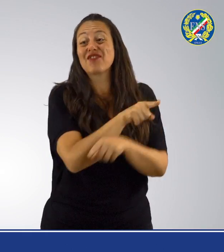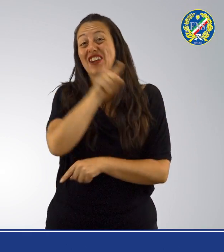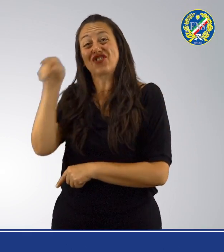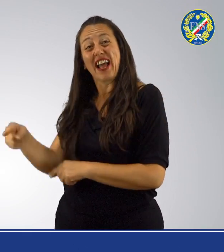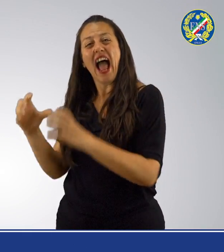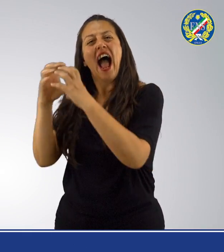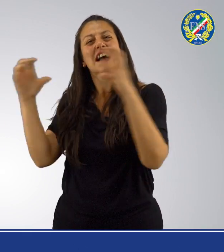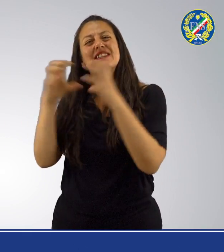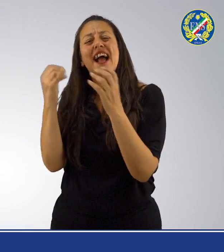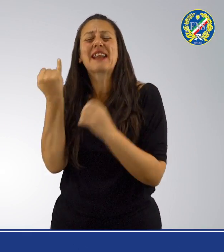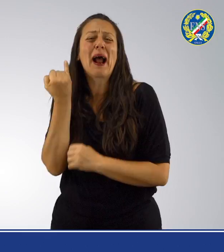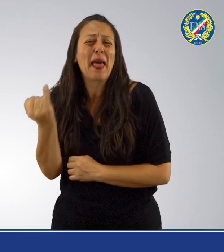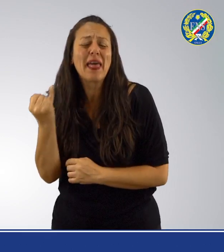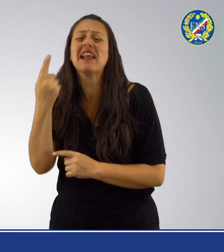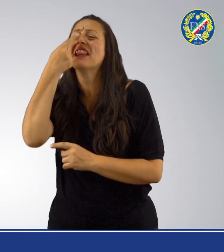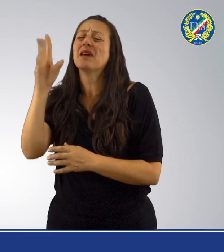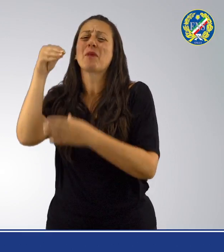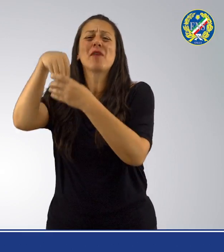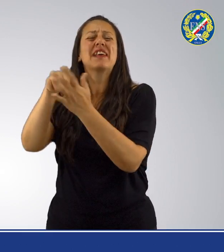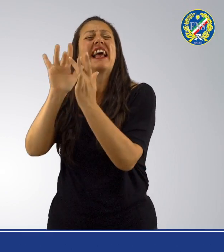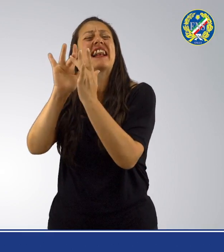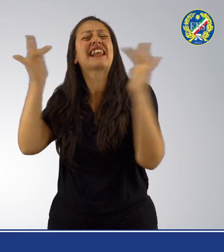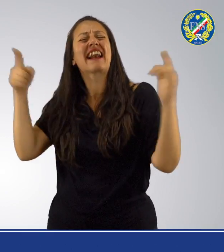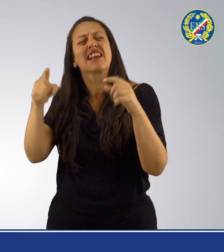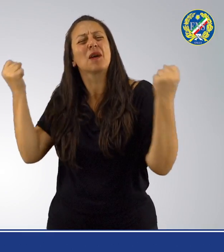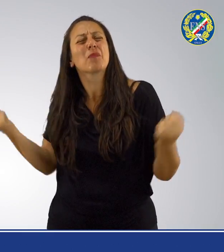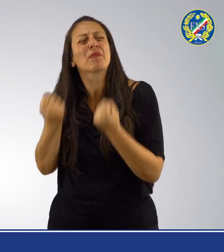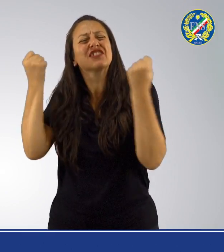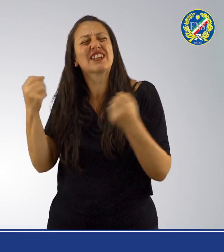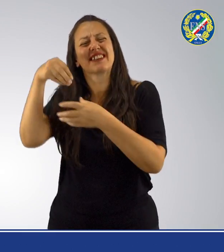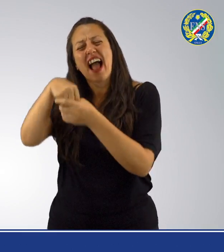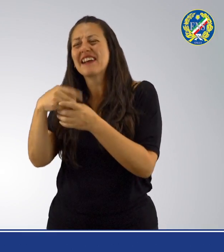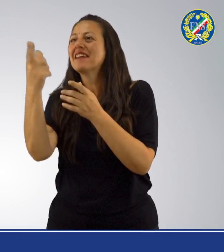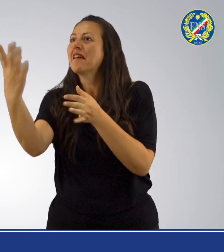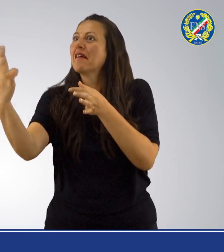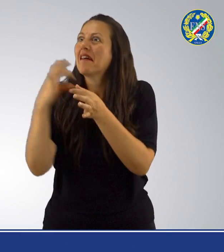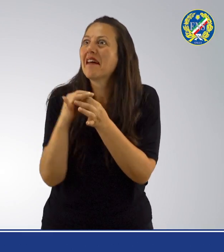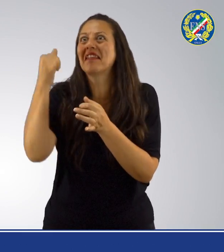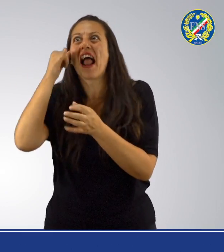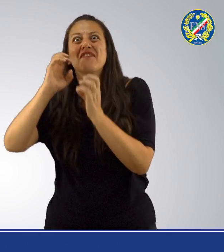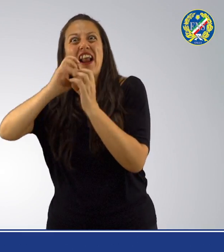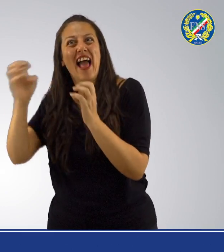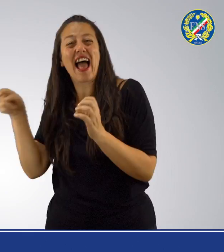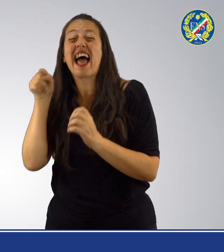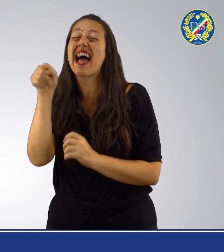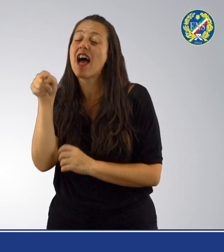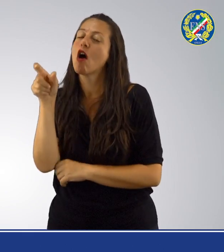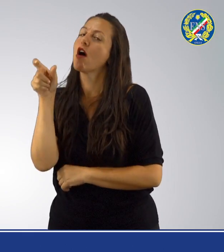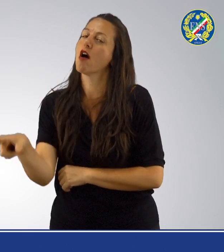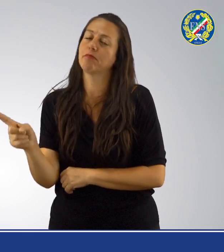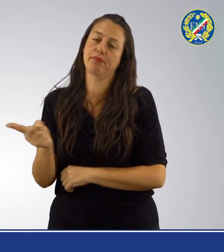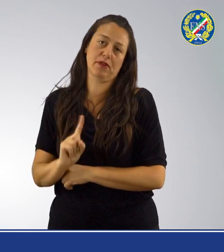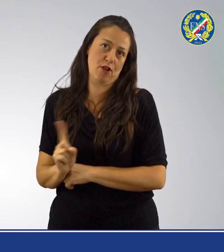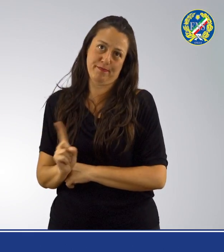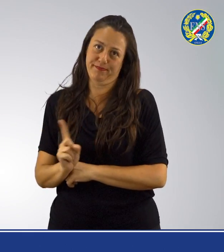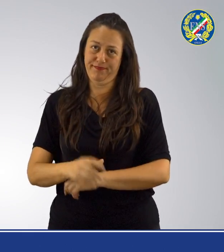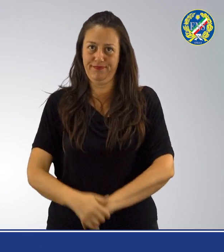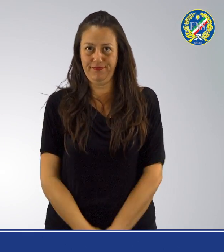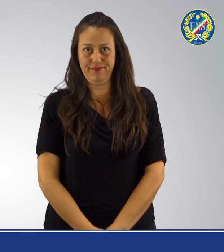Invece per gli operatori "virtuali", tipo aziende piccole o online la delibera AGCOM non è obbligatoria